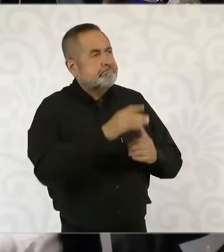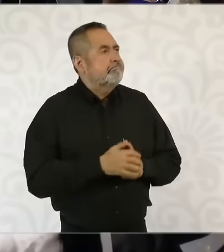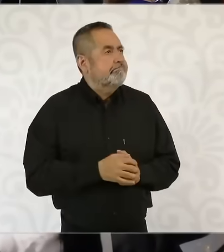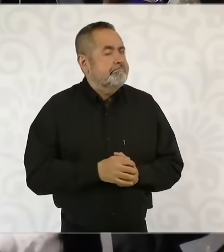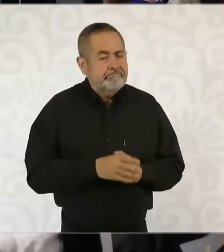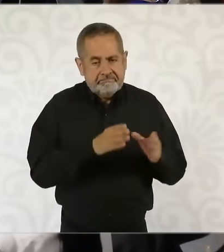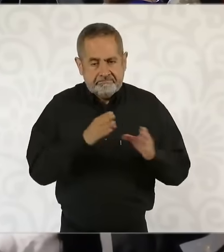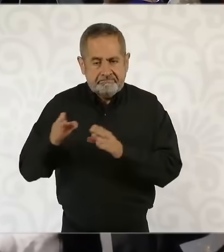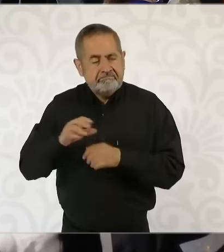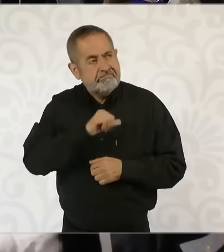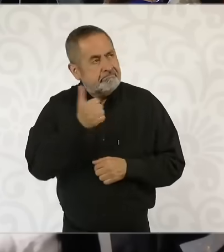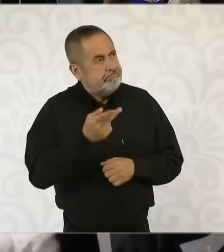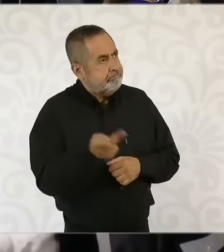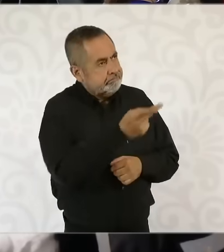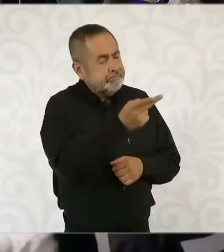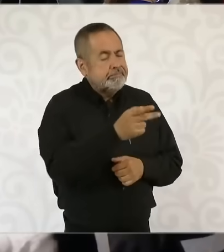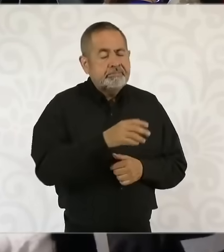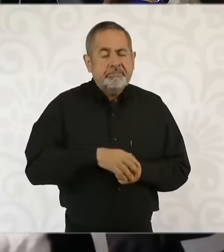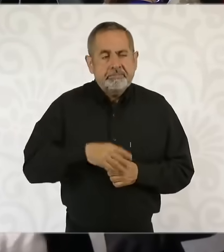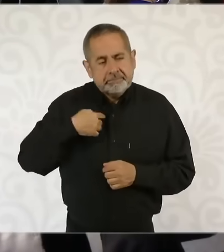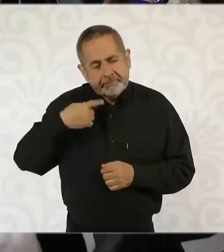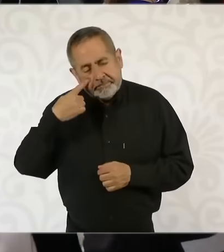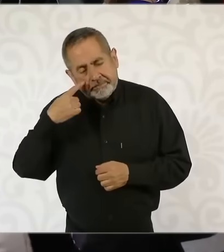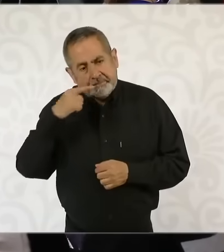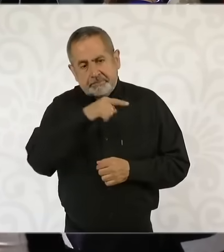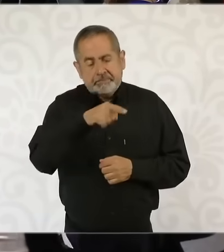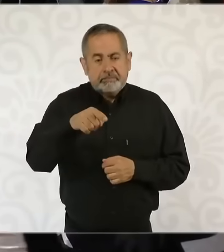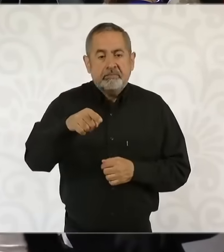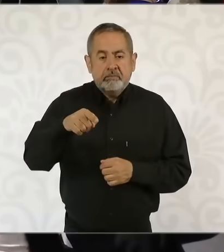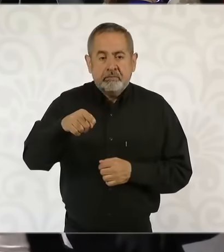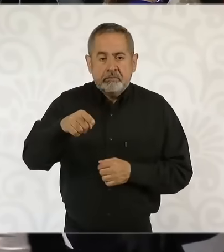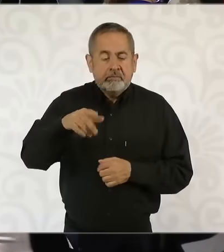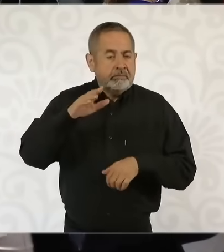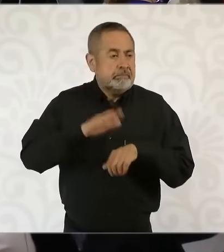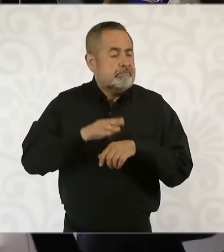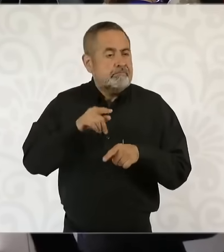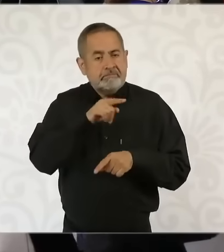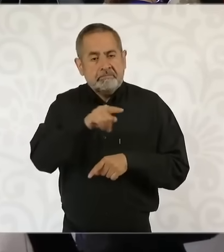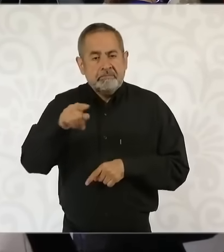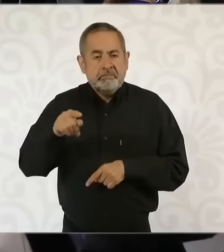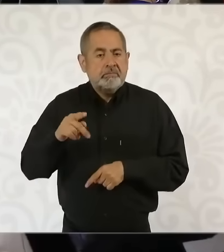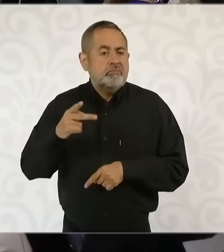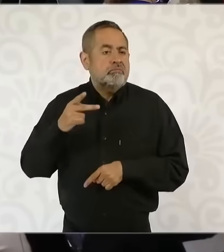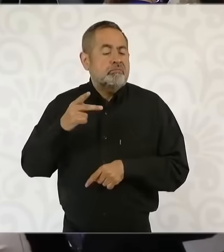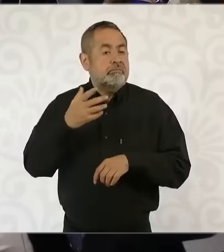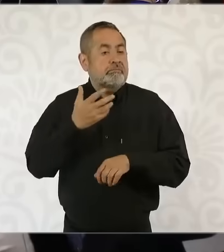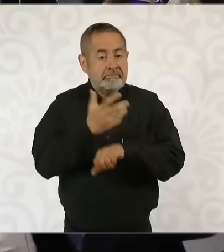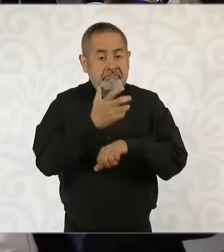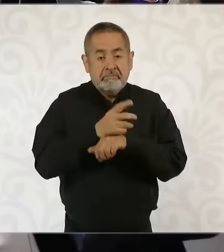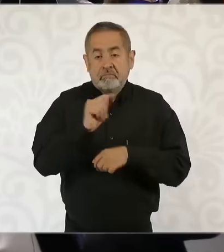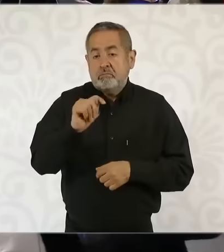en otro tema, hemos visto que ha ido escalando la política antimigrante del presidente Donald Trump.